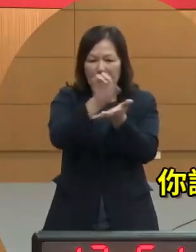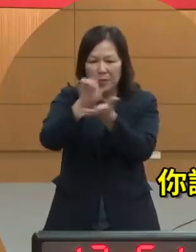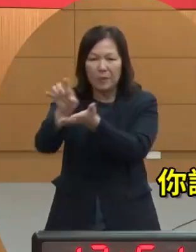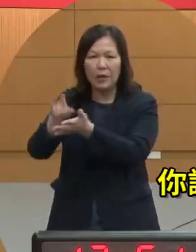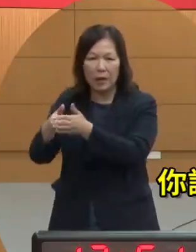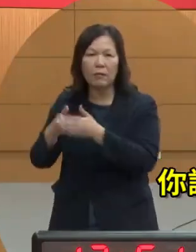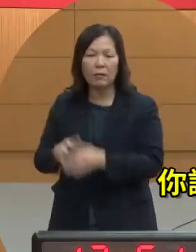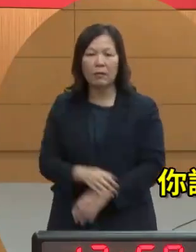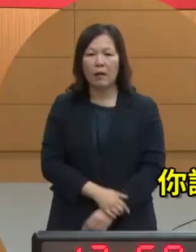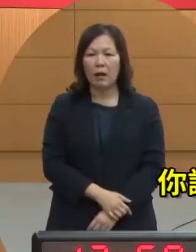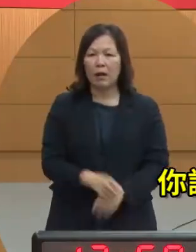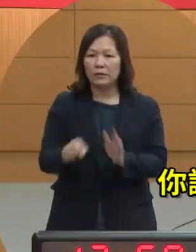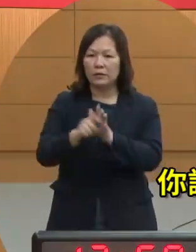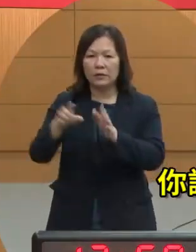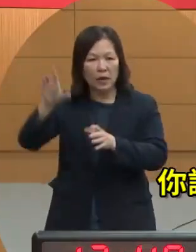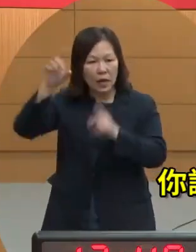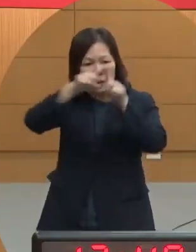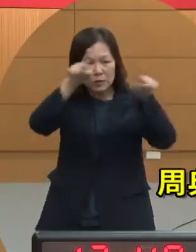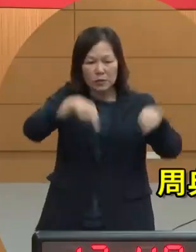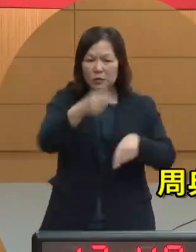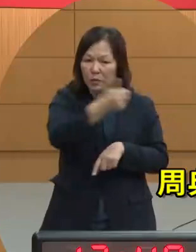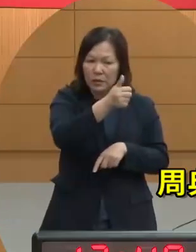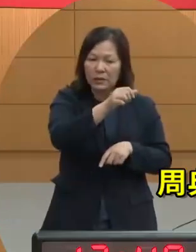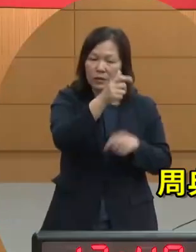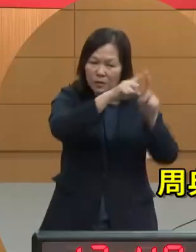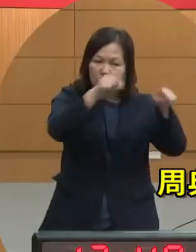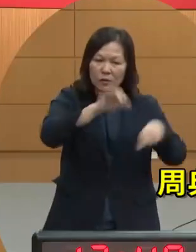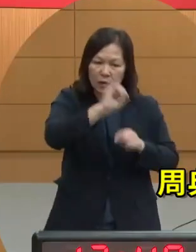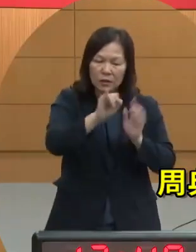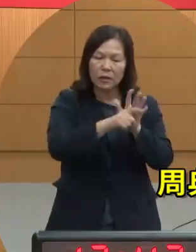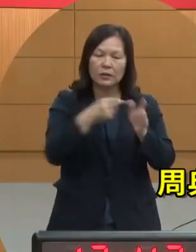你講那個周佳琪他們周家 周典論是屏東縣議會議長